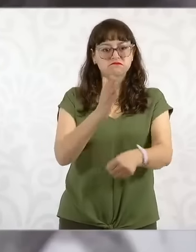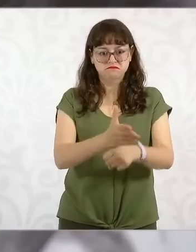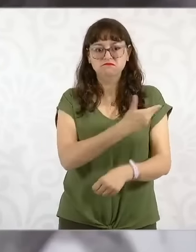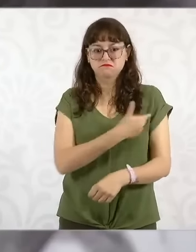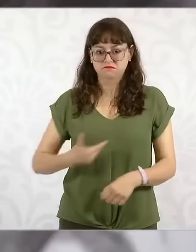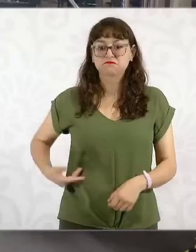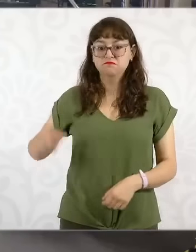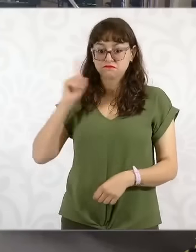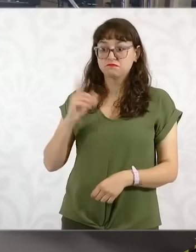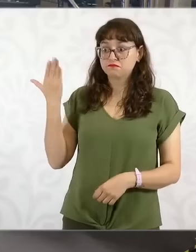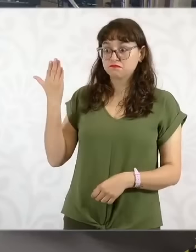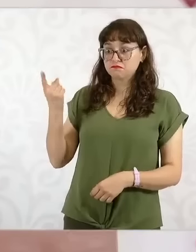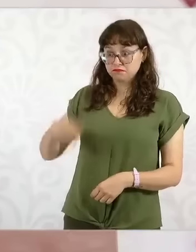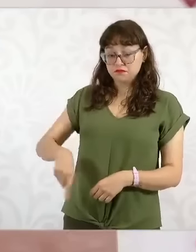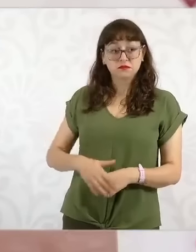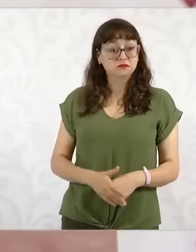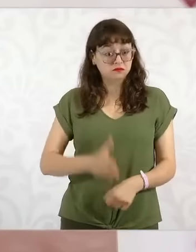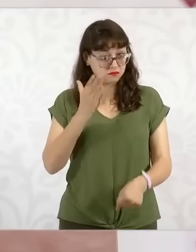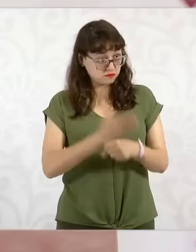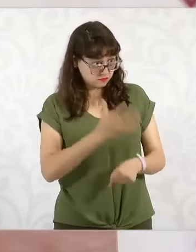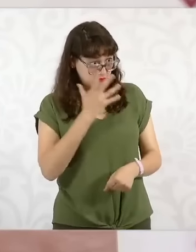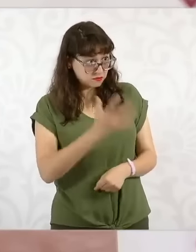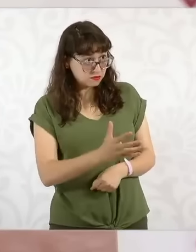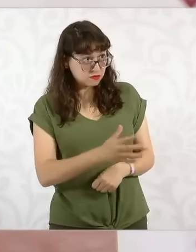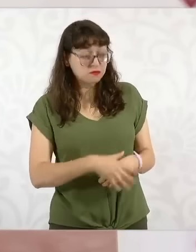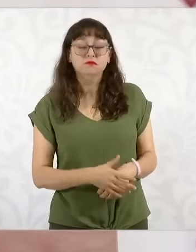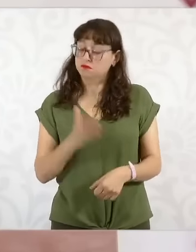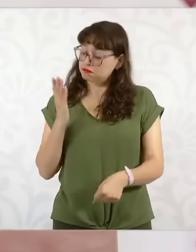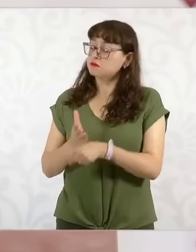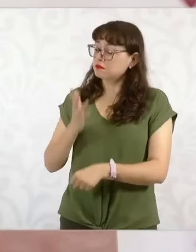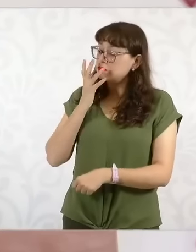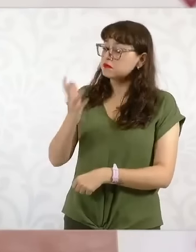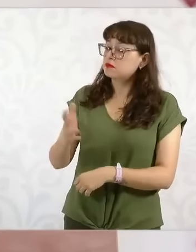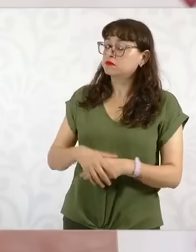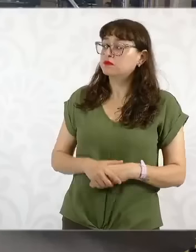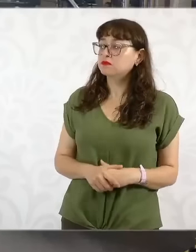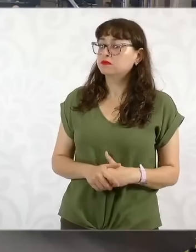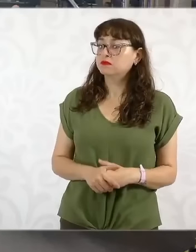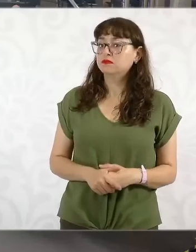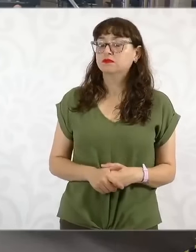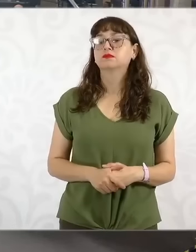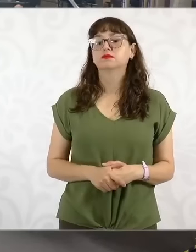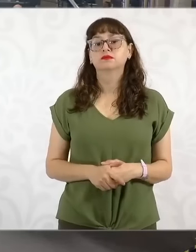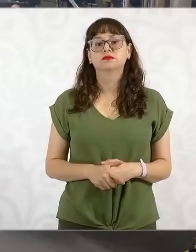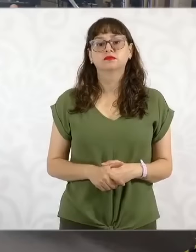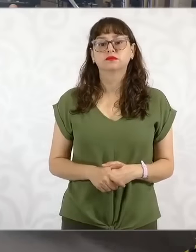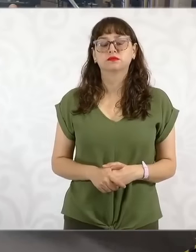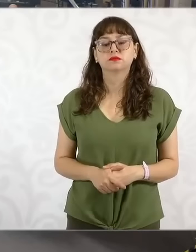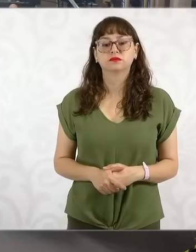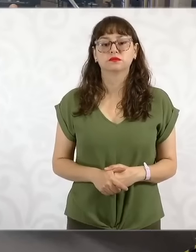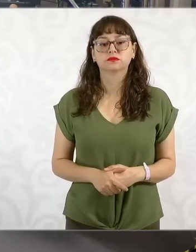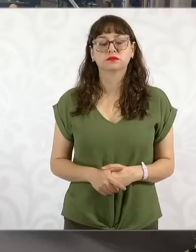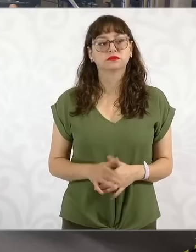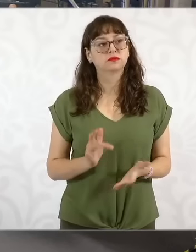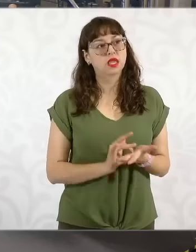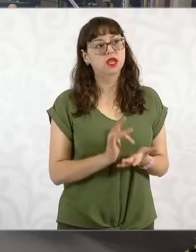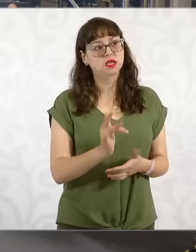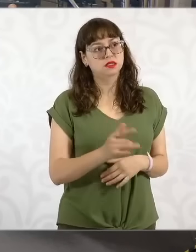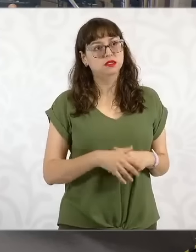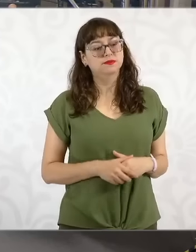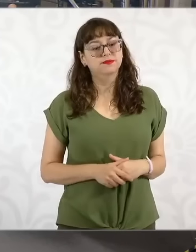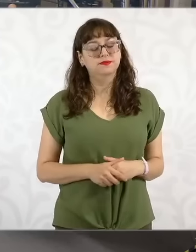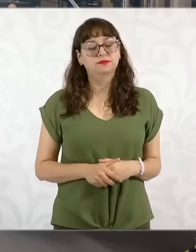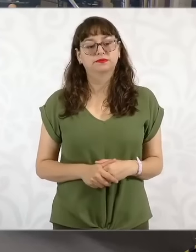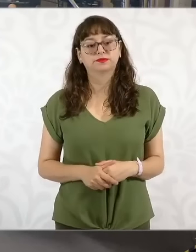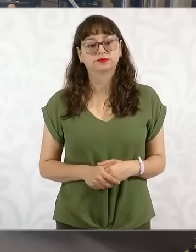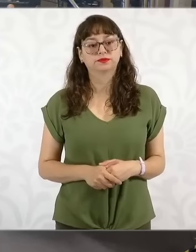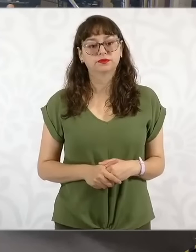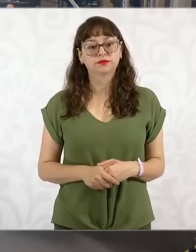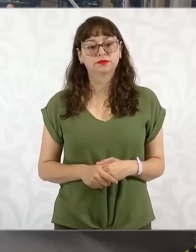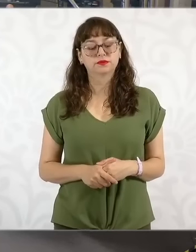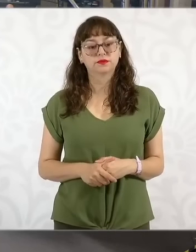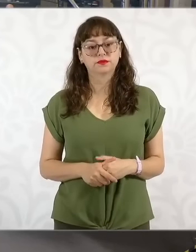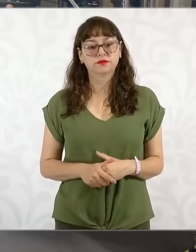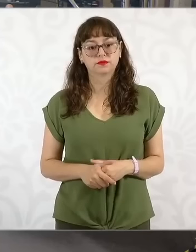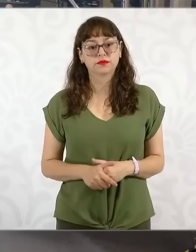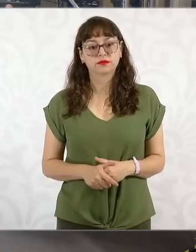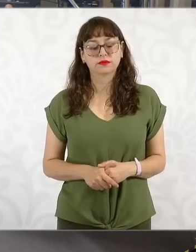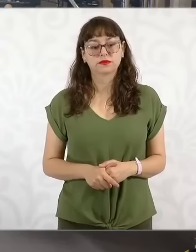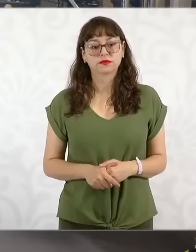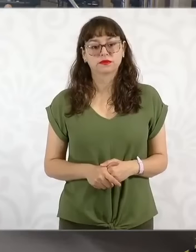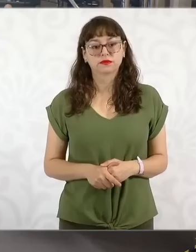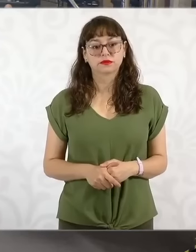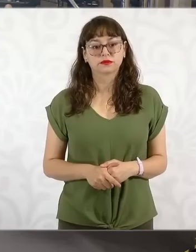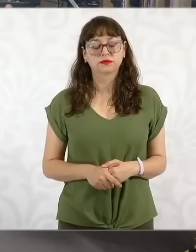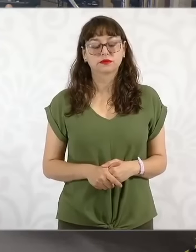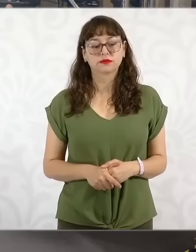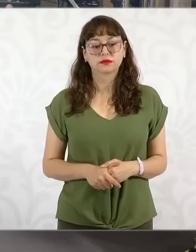Cero impunidad, perdón, cero impunidad. Cero impunidad. Le agradezco, secretario. Gracias.